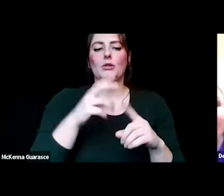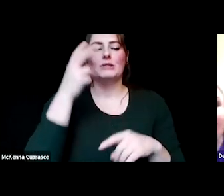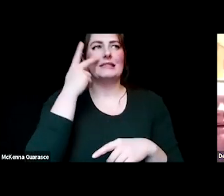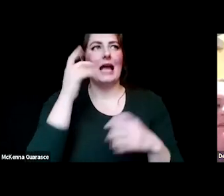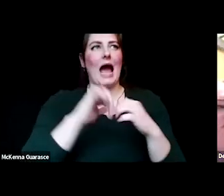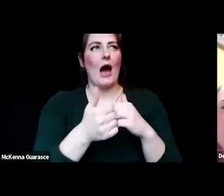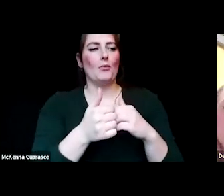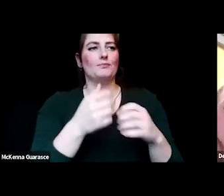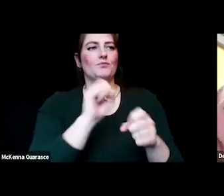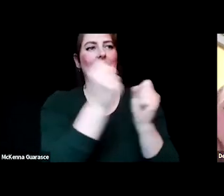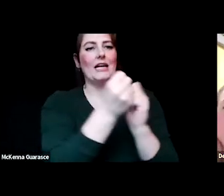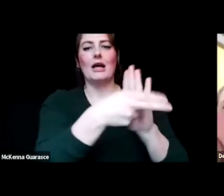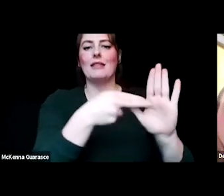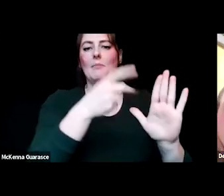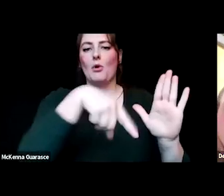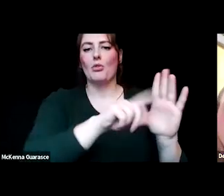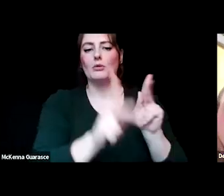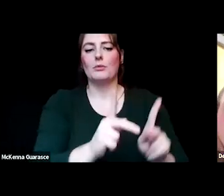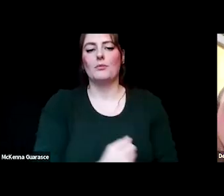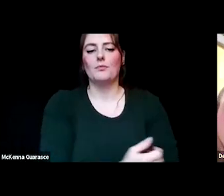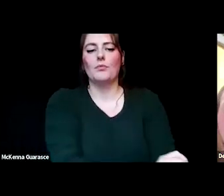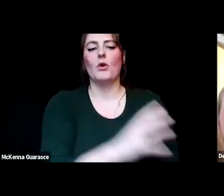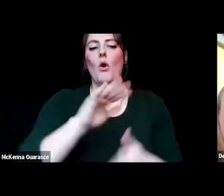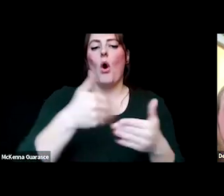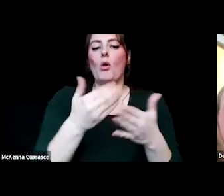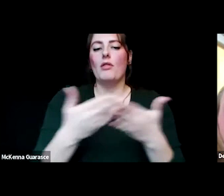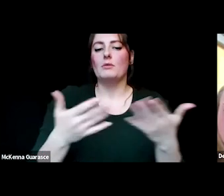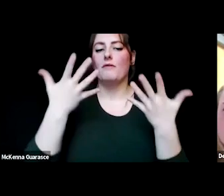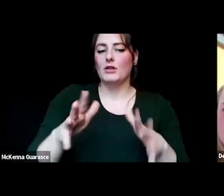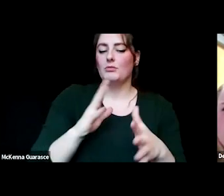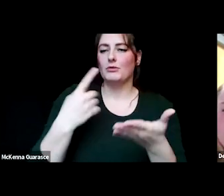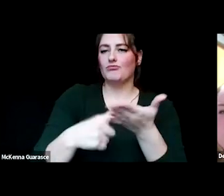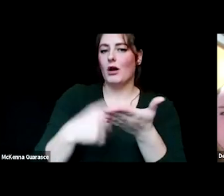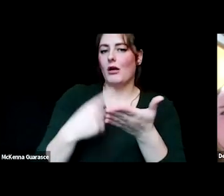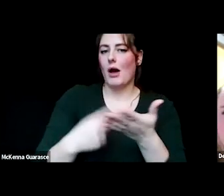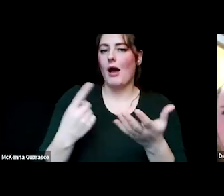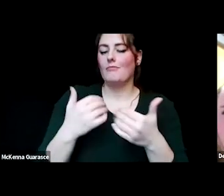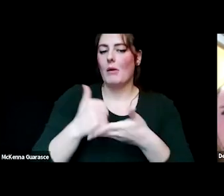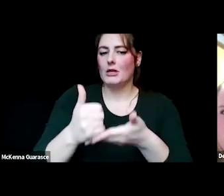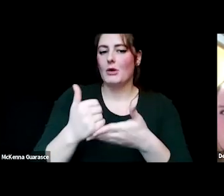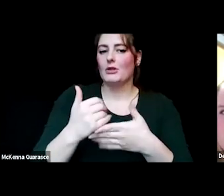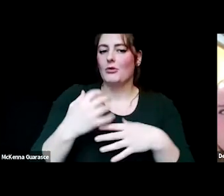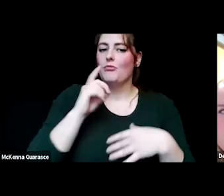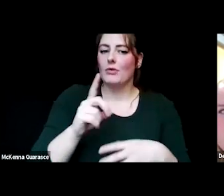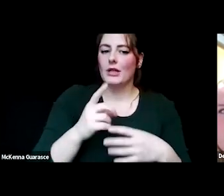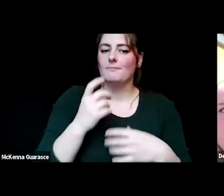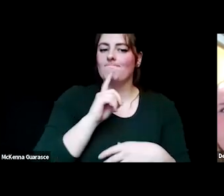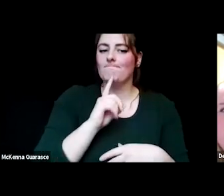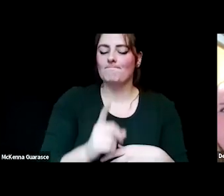Entonces, todas las cosas que hemos hecho y de las que hemos hablado nos han ayudado a construir relaciones significativas con los residentes y otros miembros de la comunidad.